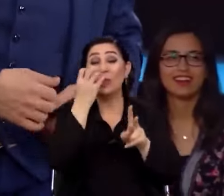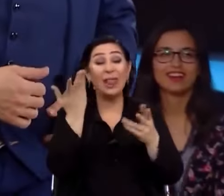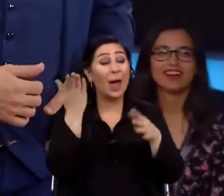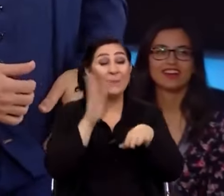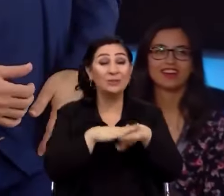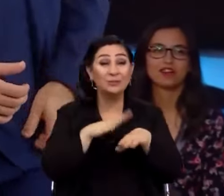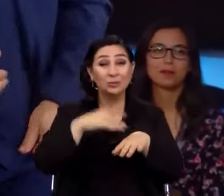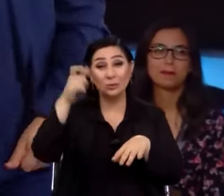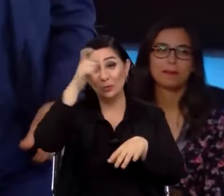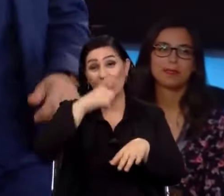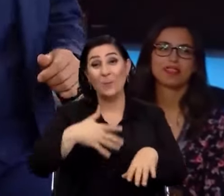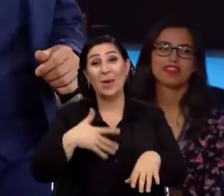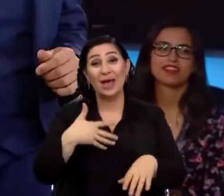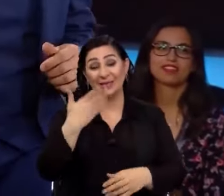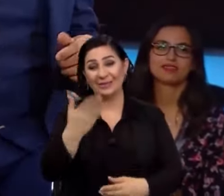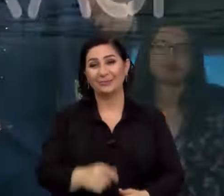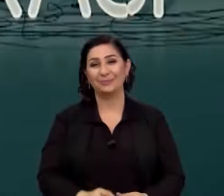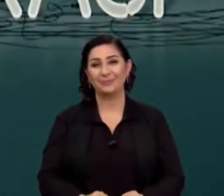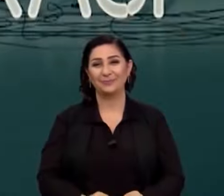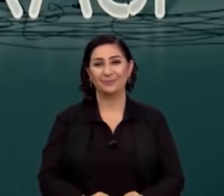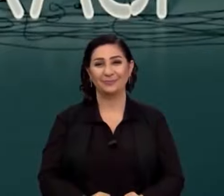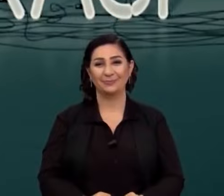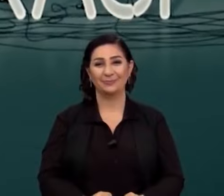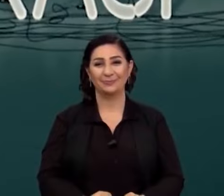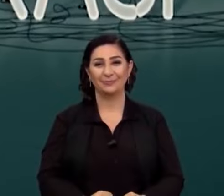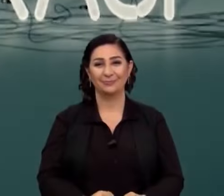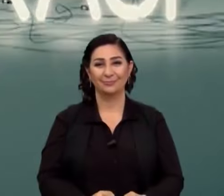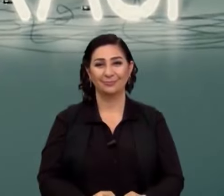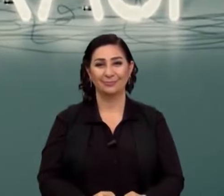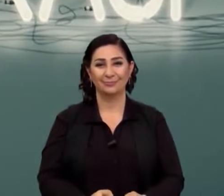merakı bu Evet görelim